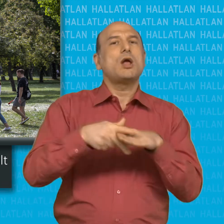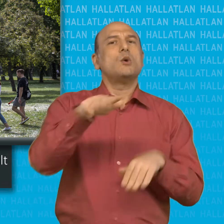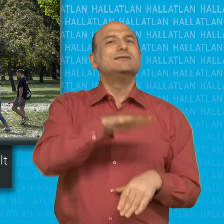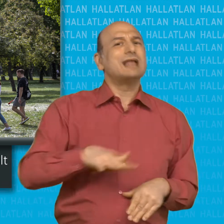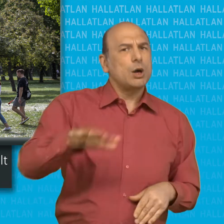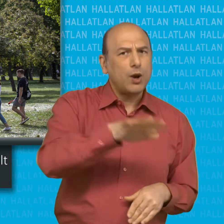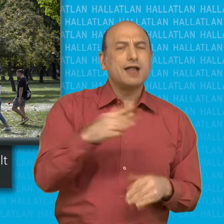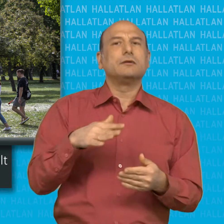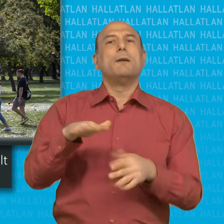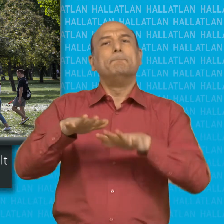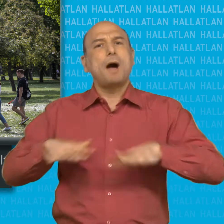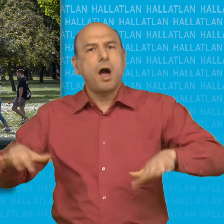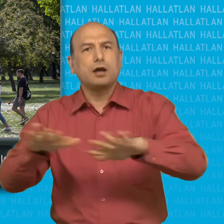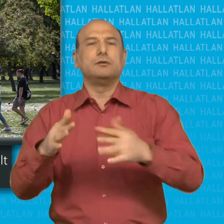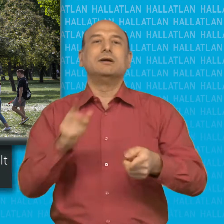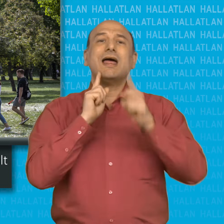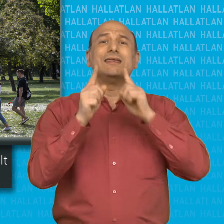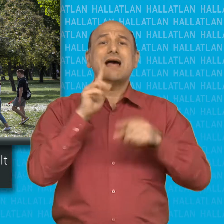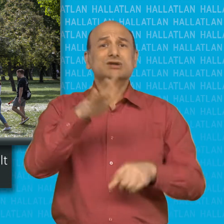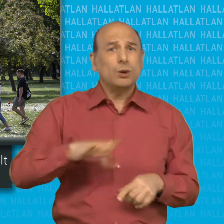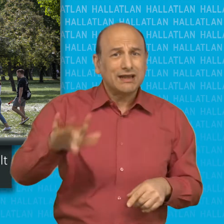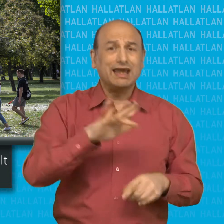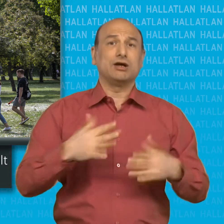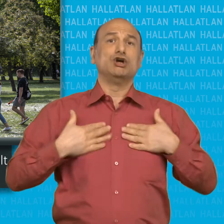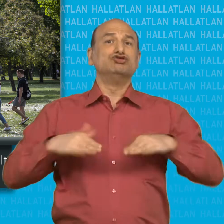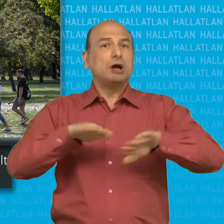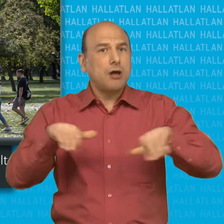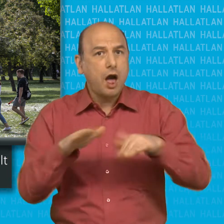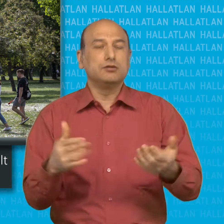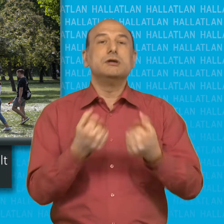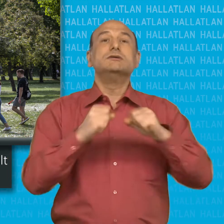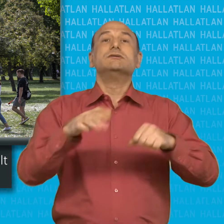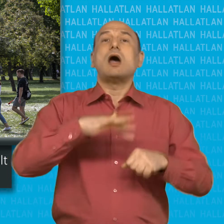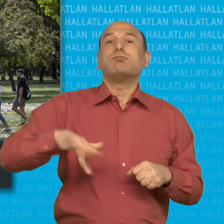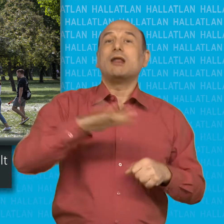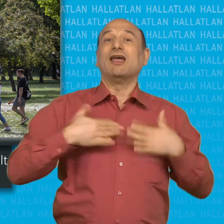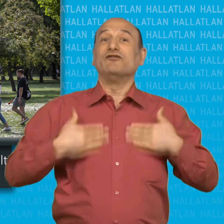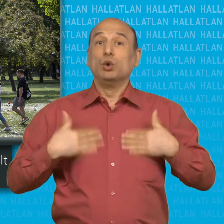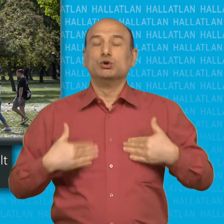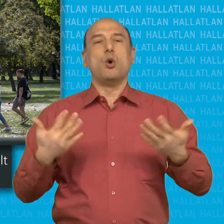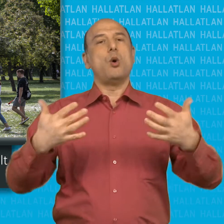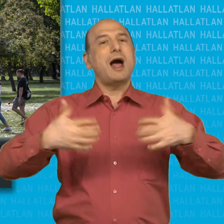Látogathatók a közterületek, a parkok, a szabadtéri játszóterek, a strandok, a szabadtéri fürdők,